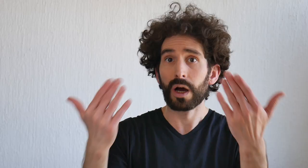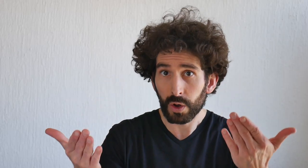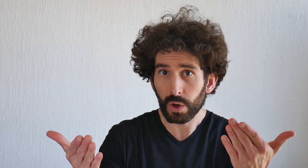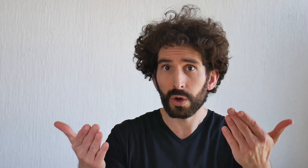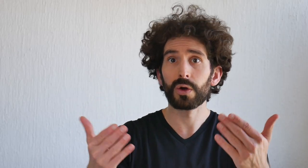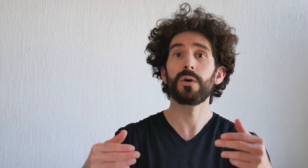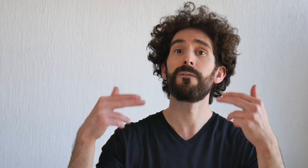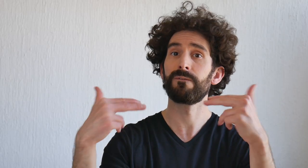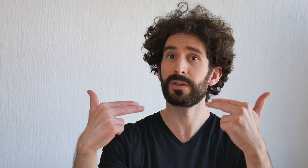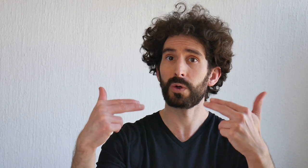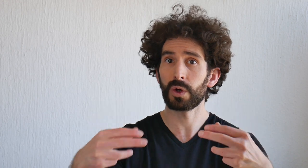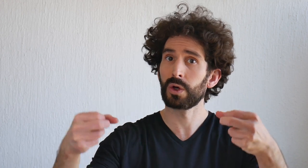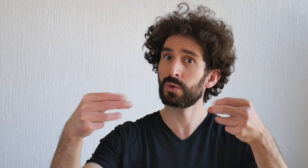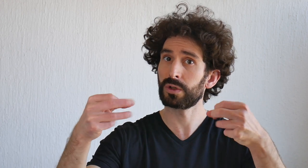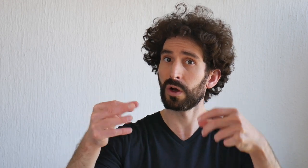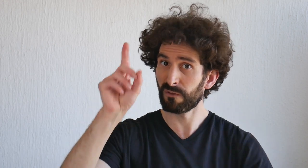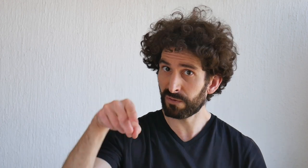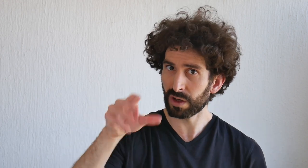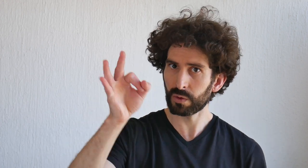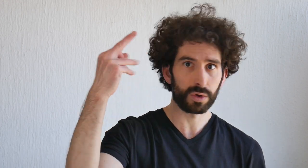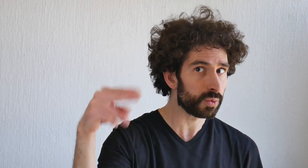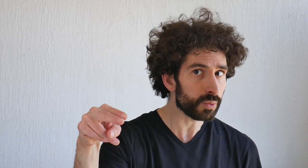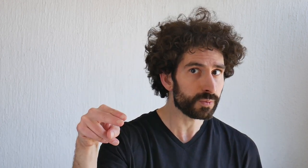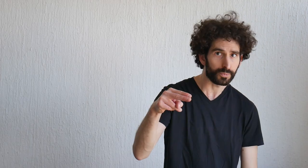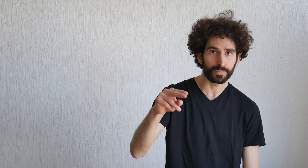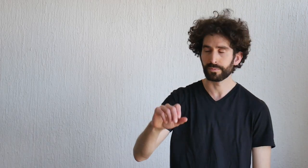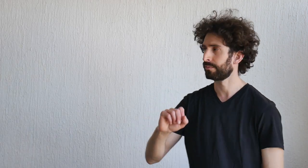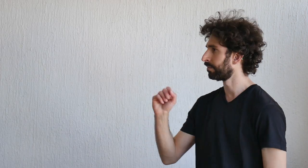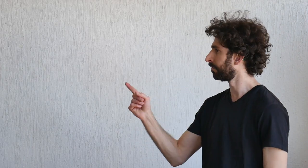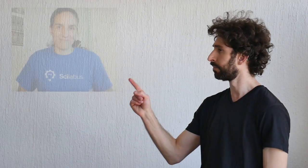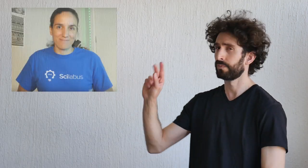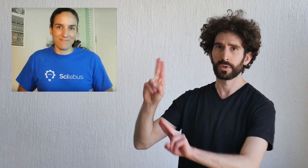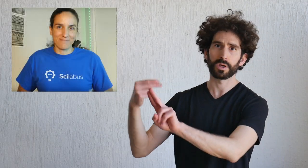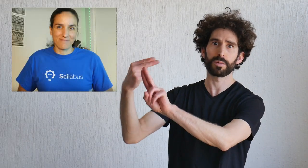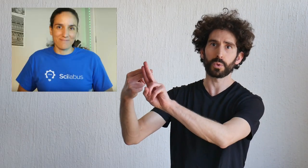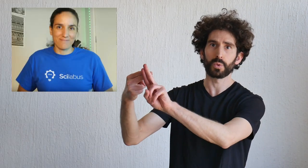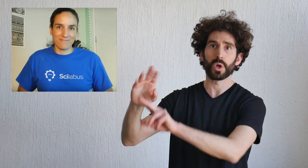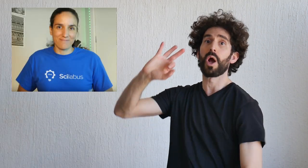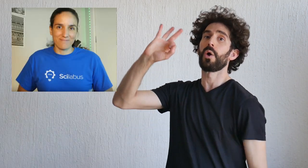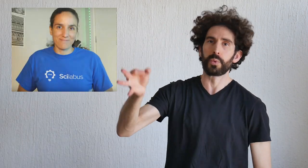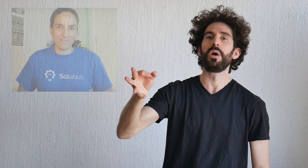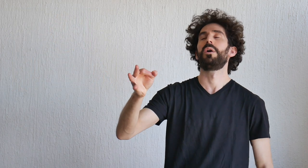Alors, faut-il sous-titrer les vidéos ou pas ? Elle répond... Oui !